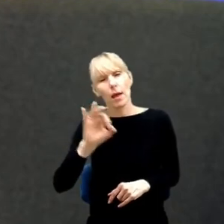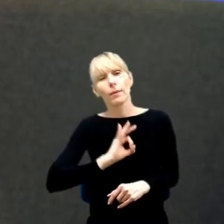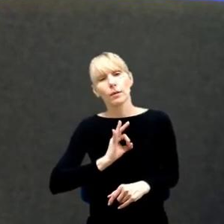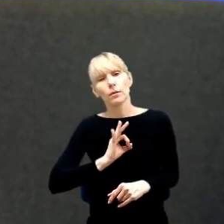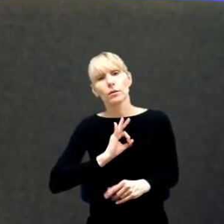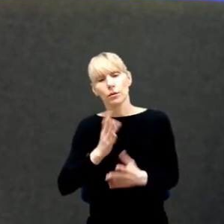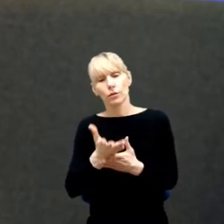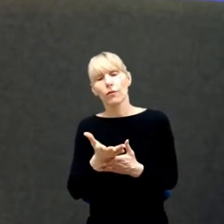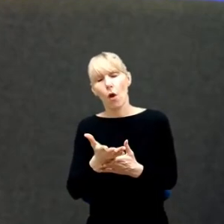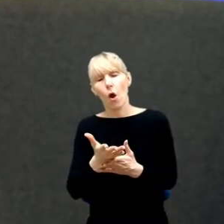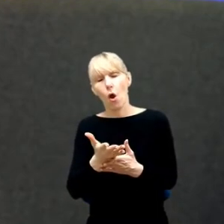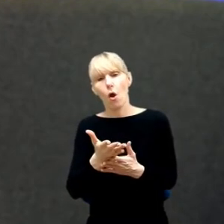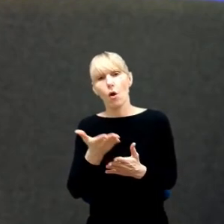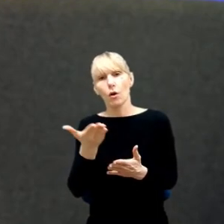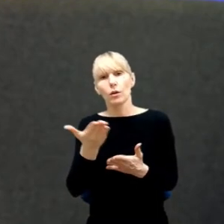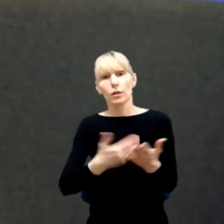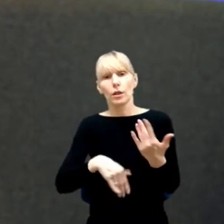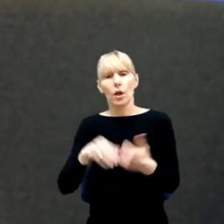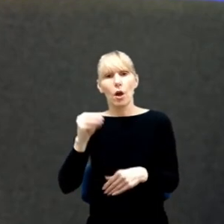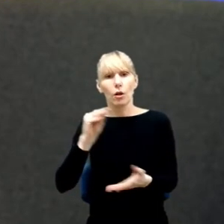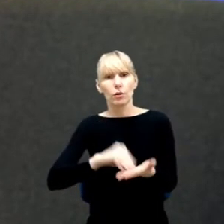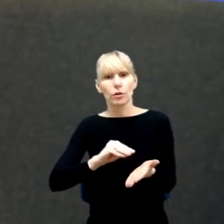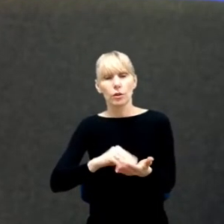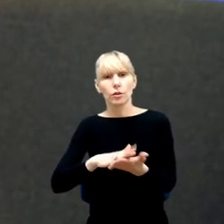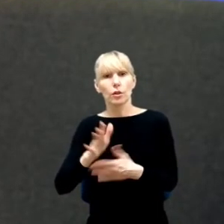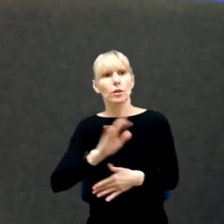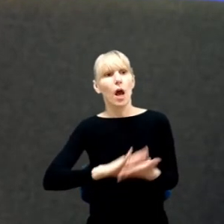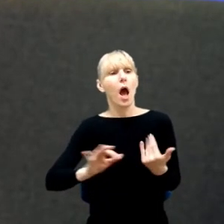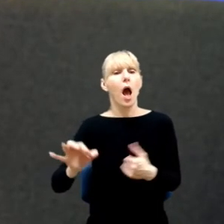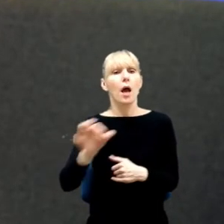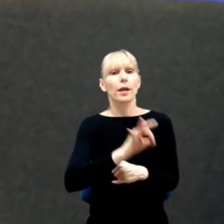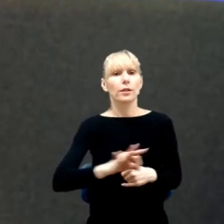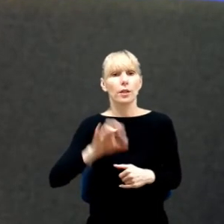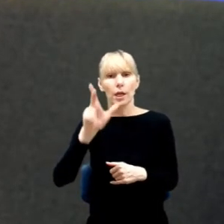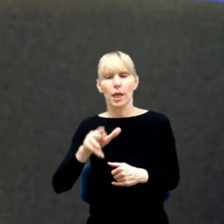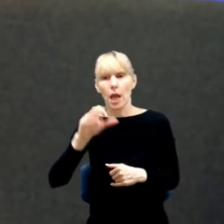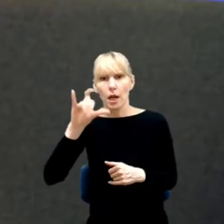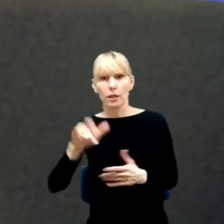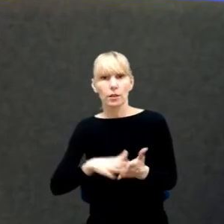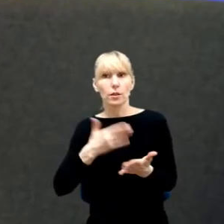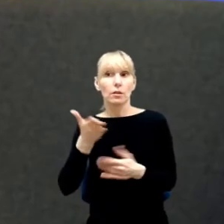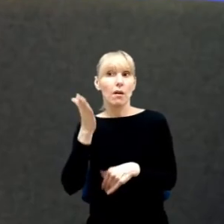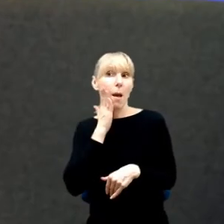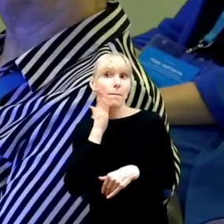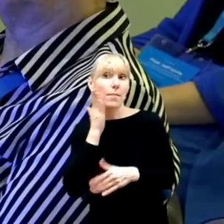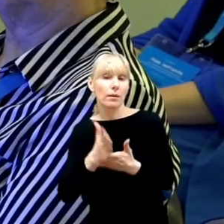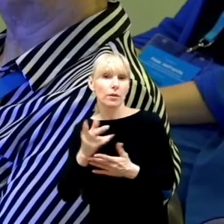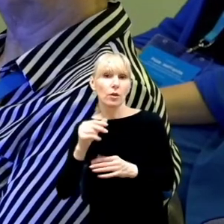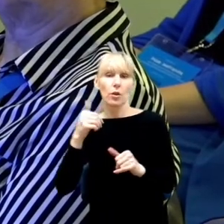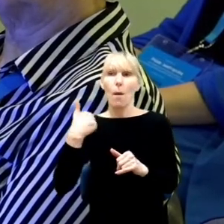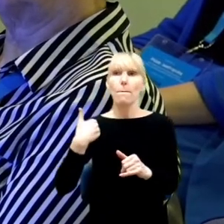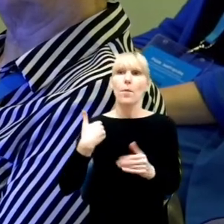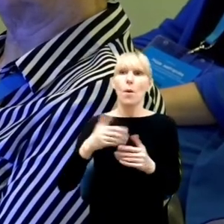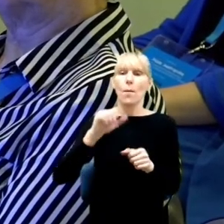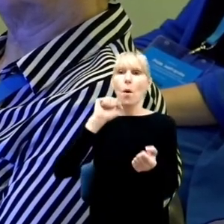pewien inwestor wybudował obiekt mieszkalny, który się okazał tak naprawdę apartamentowcem na wynajem